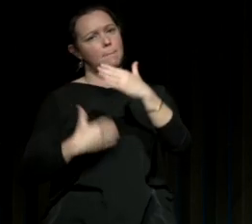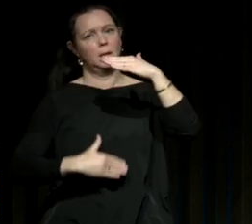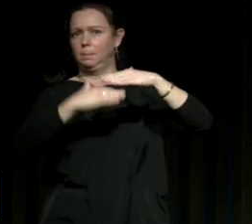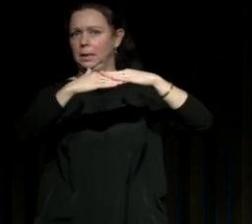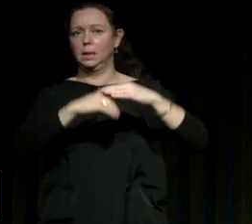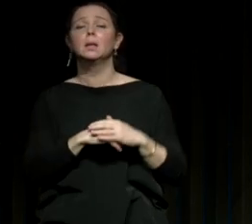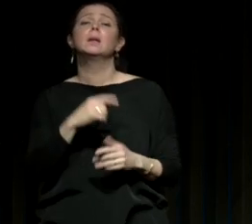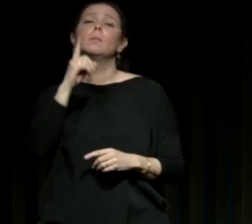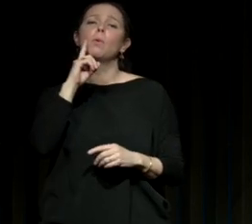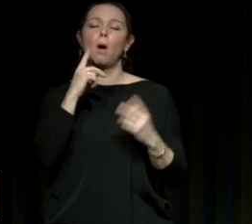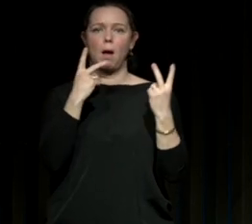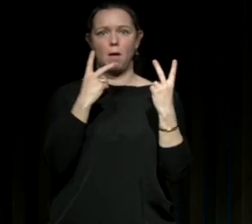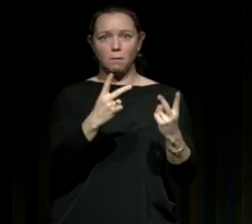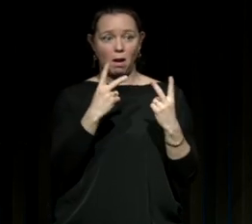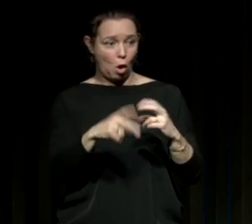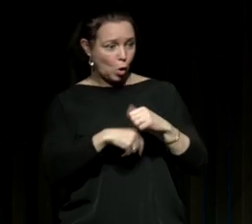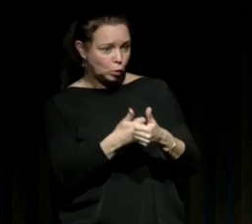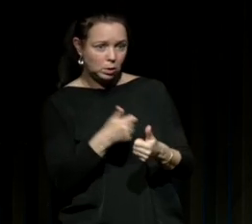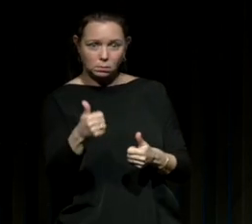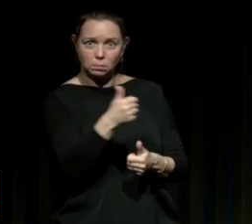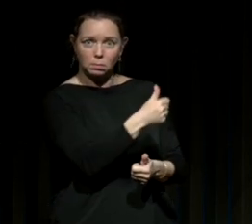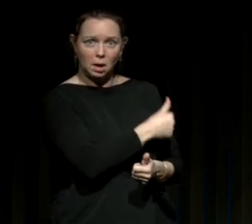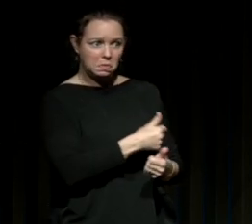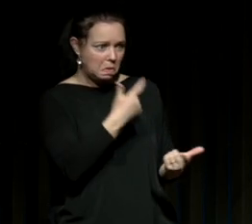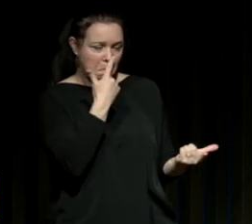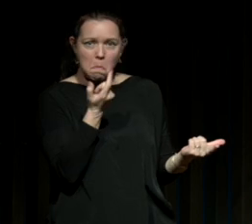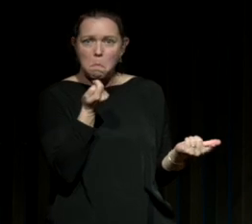a une valeur prédictive individuel faible c'est à dire je vous montrerai sur la diapo suivante